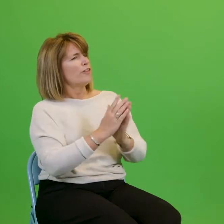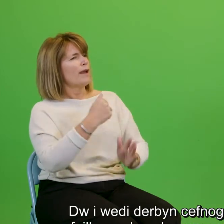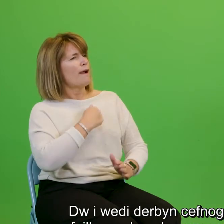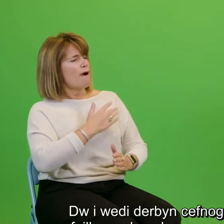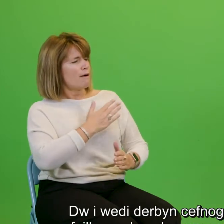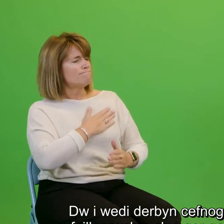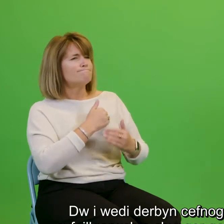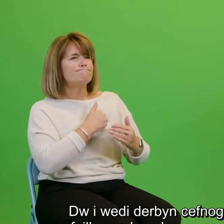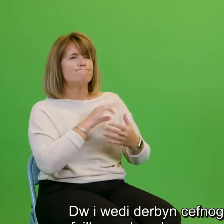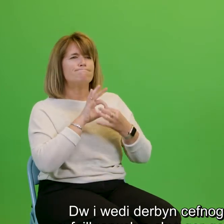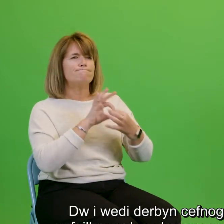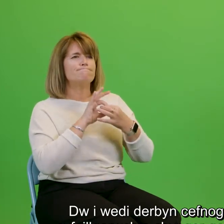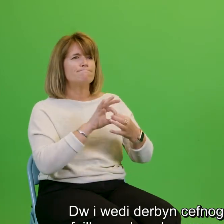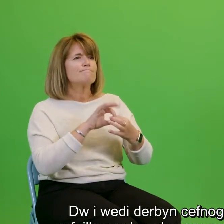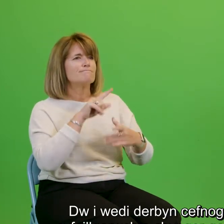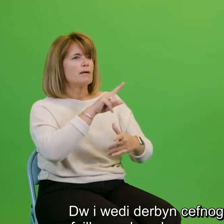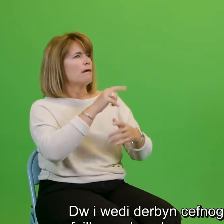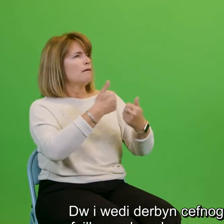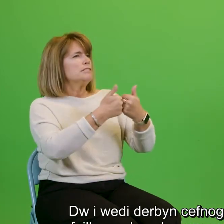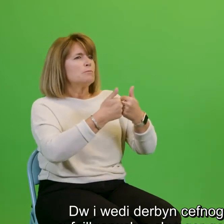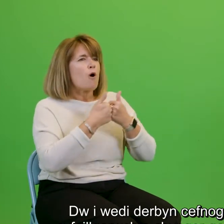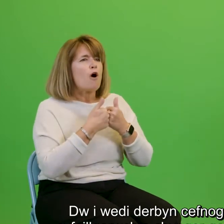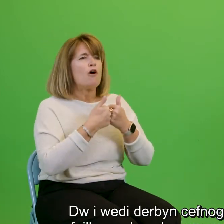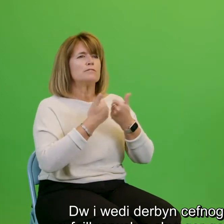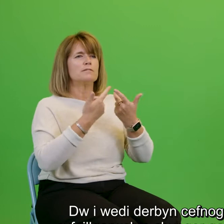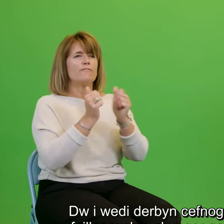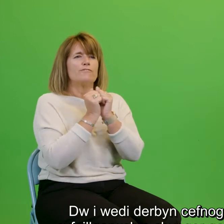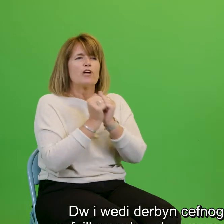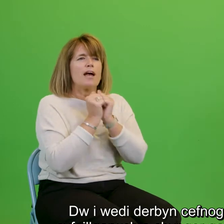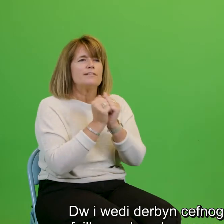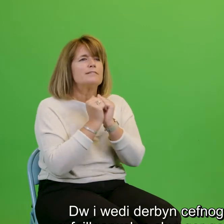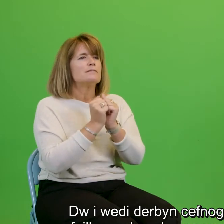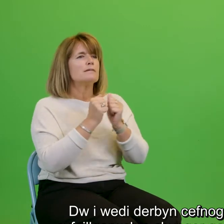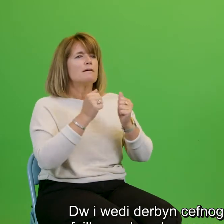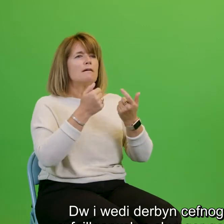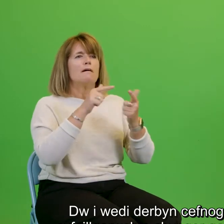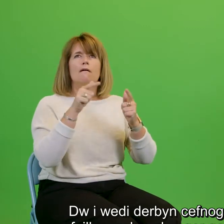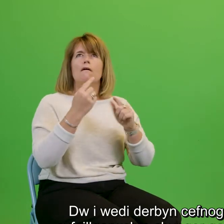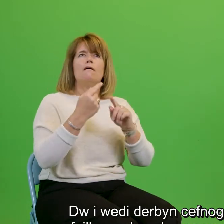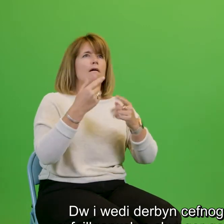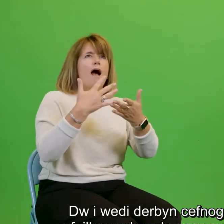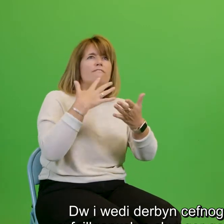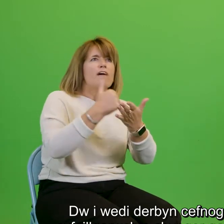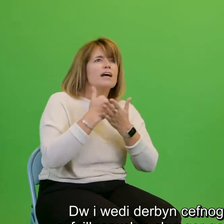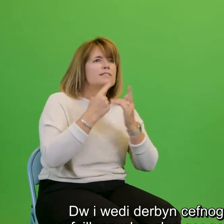Dw i wedi derbyn cefnogaeth, cyfeillgarwch a chyngor ganddo...